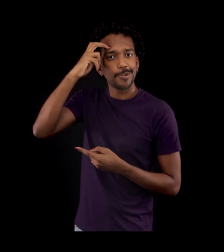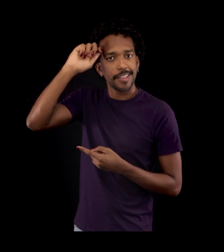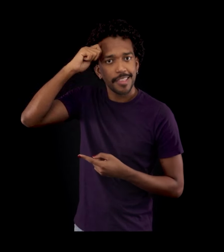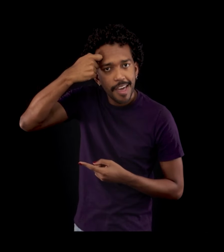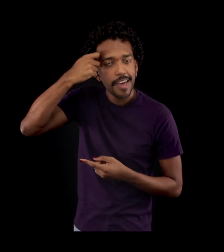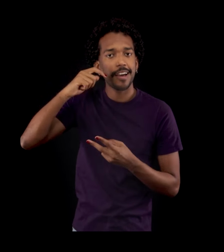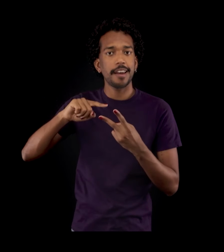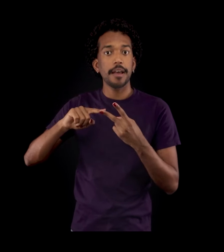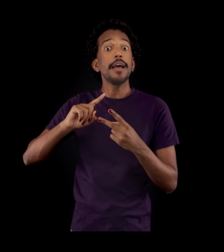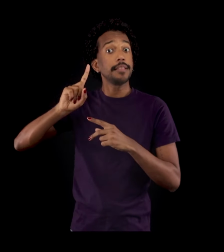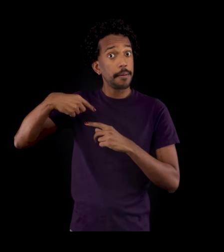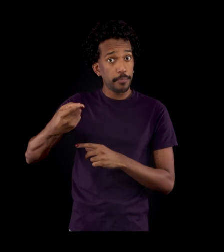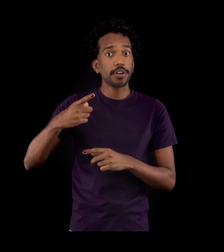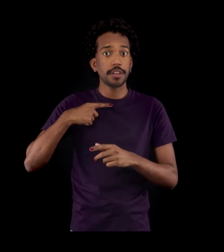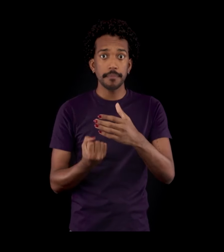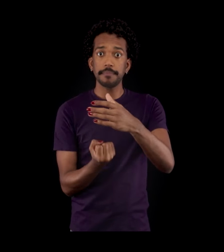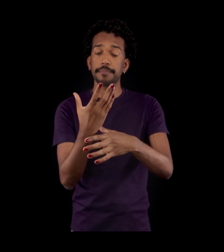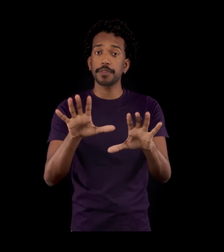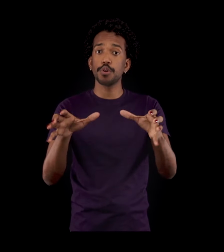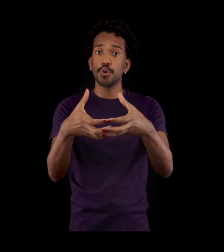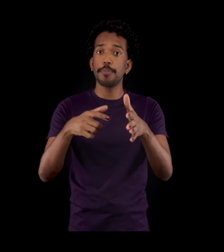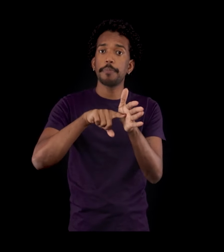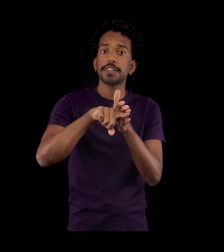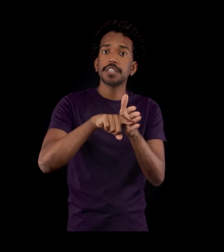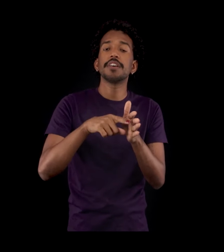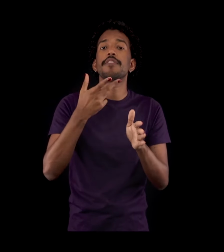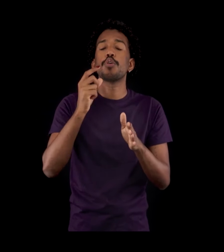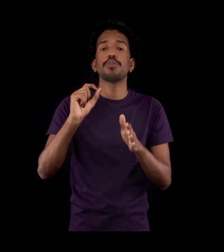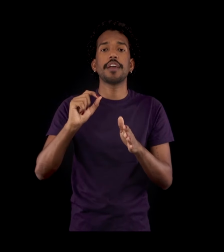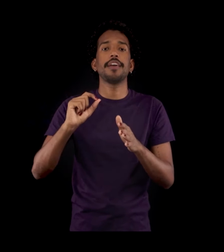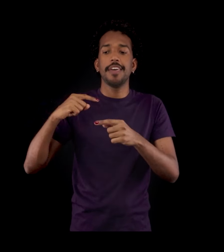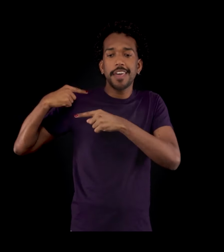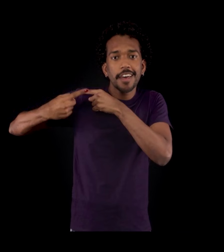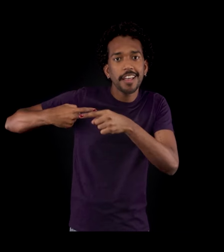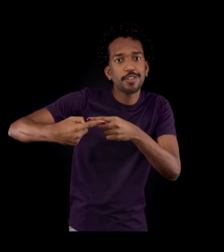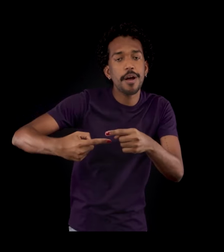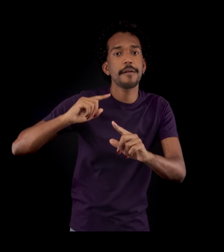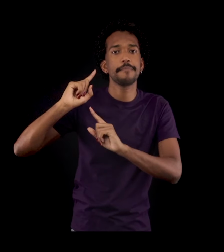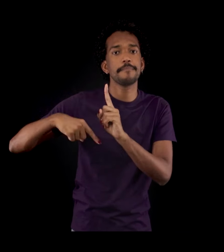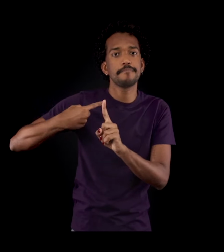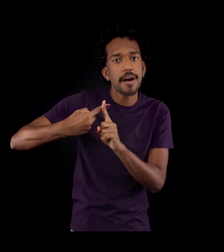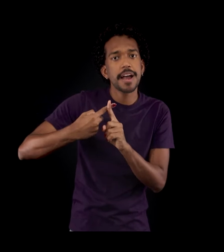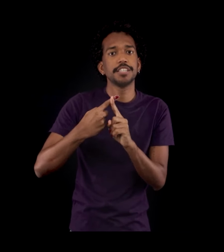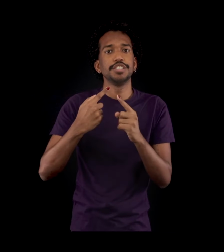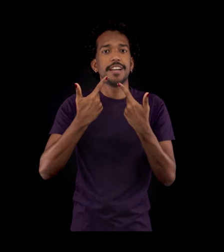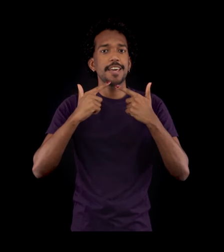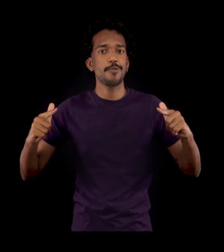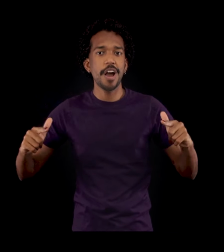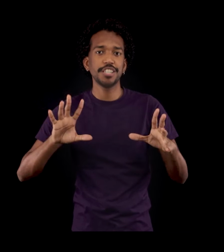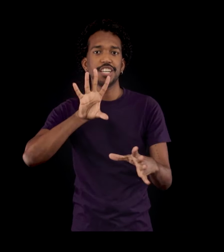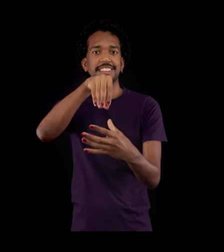Depois eu tinha um grupo de pesquisa que chamava “Rituais e linguagens, a elaboração estética”.